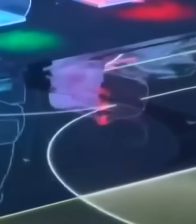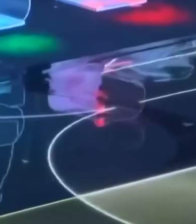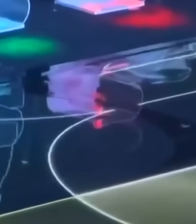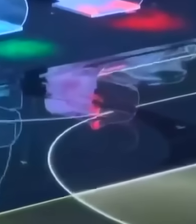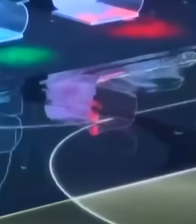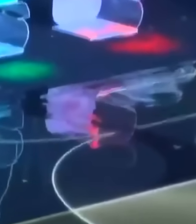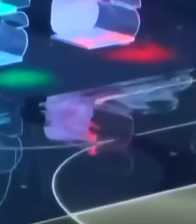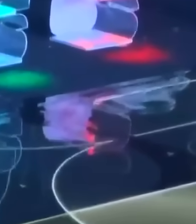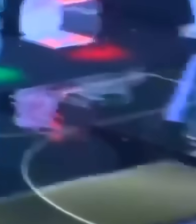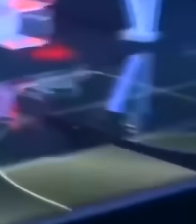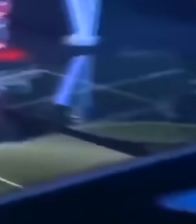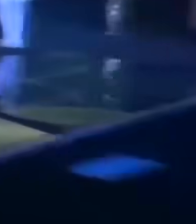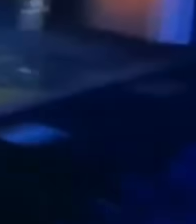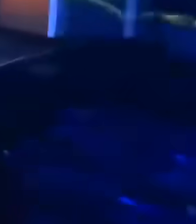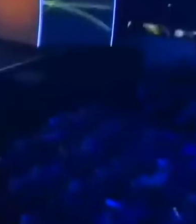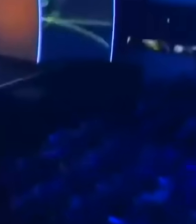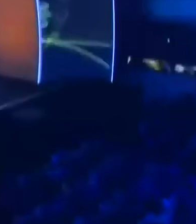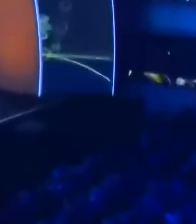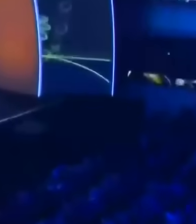Emotivo momento que se vivió en este encuentro. Mientras